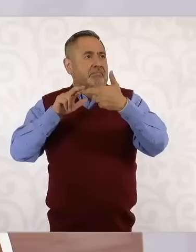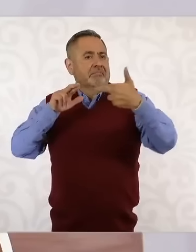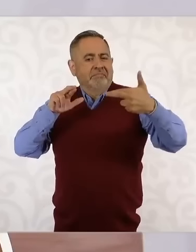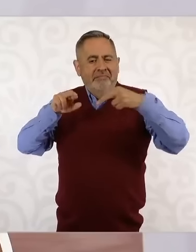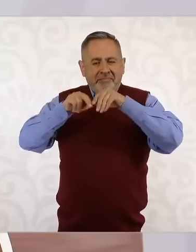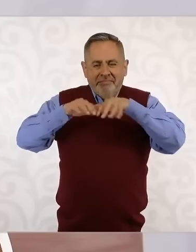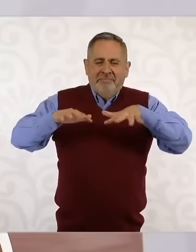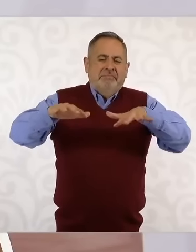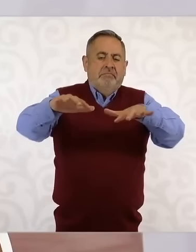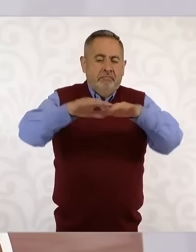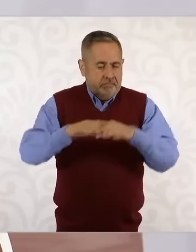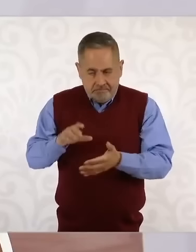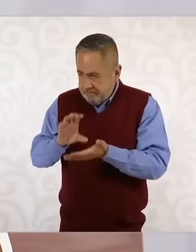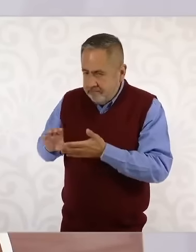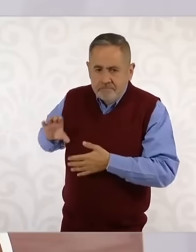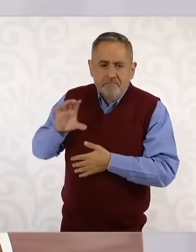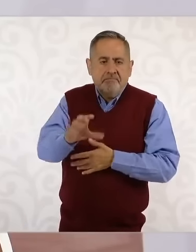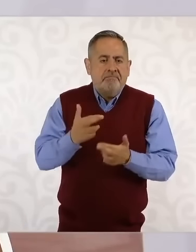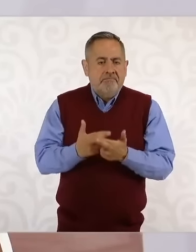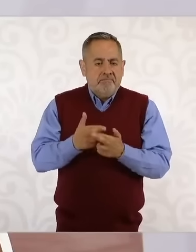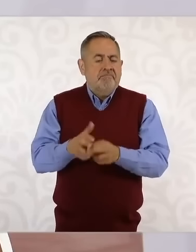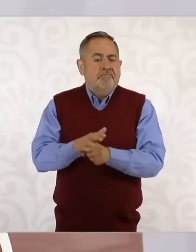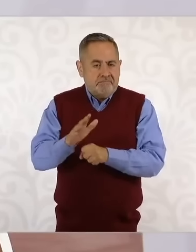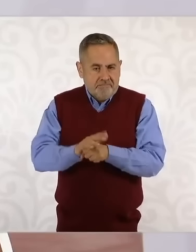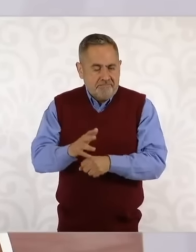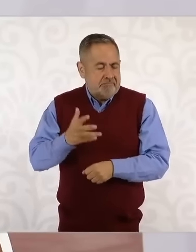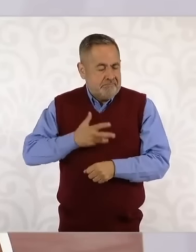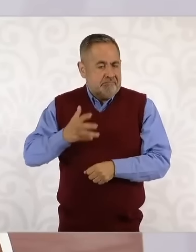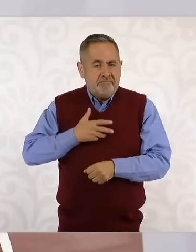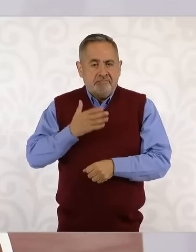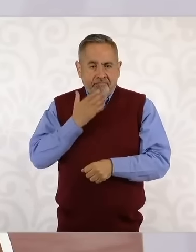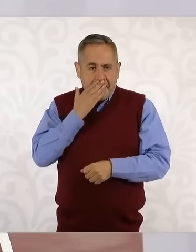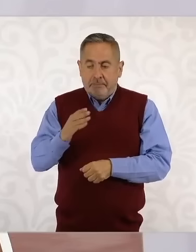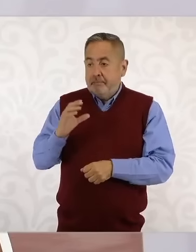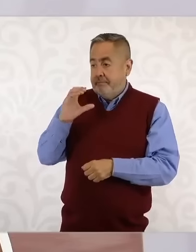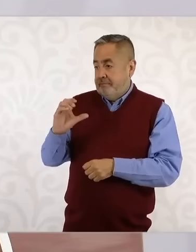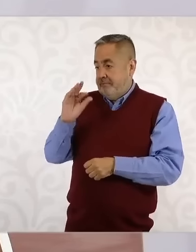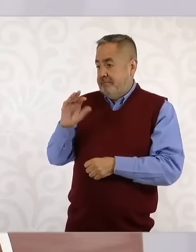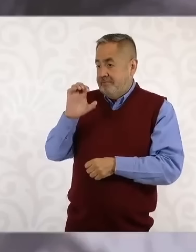está garantizado. Eh, el el tema de que es la Comisión Federal de Electricidad la única que